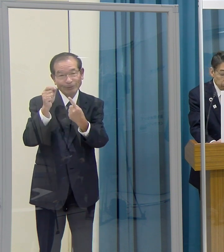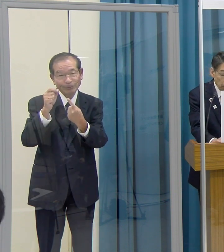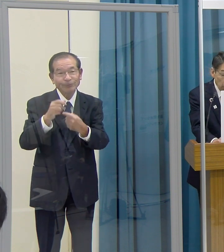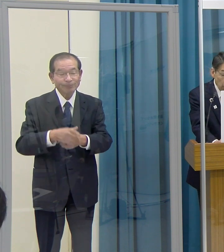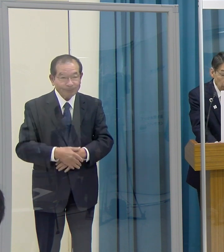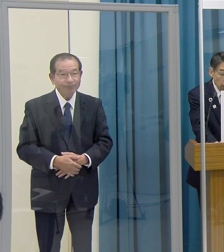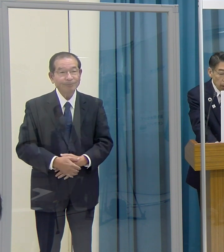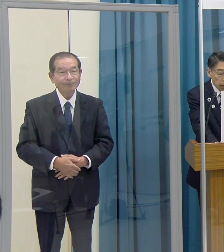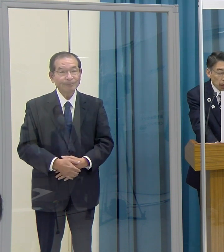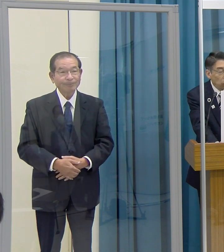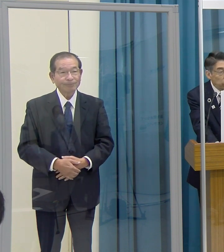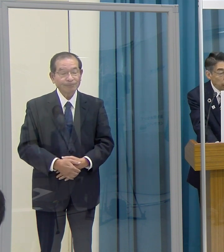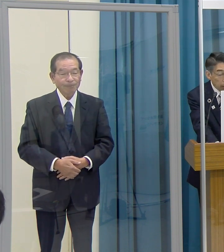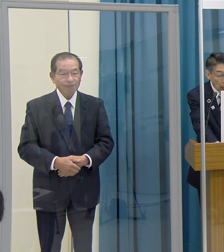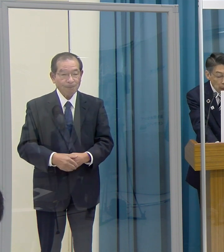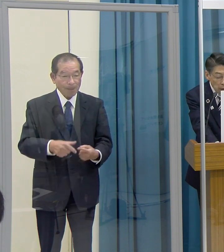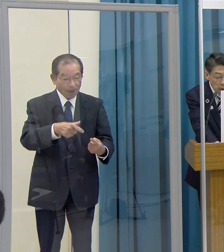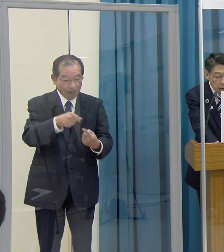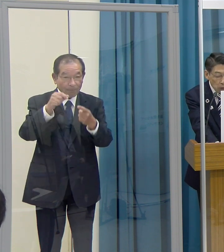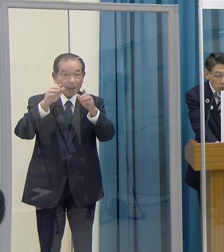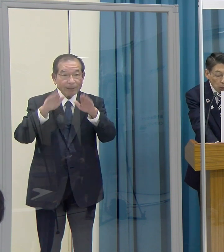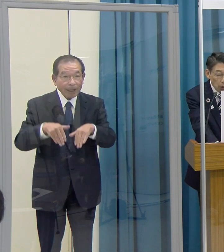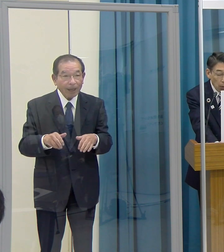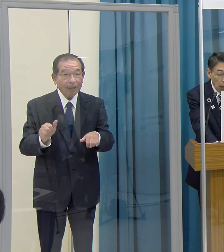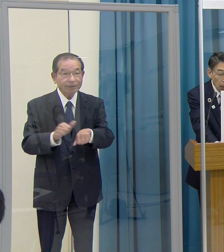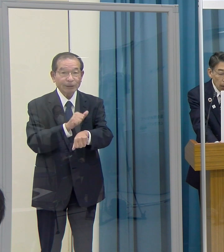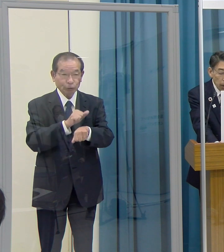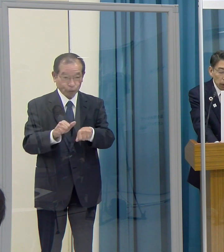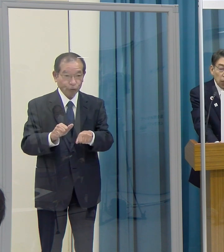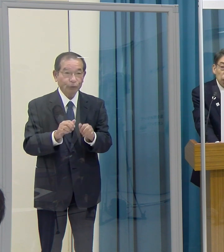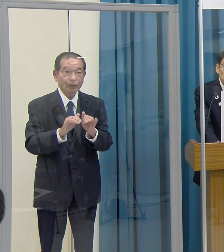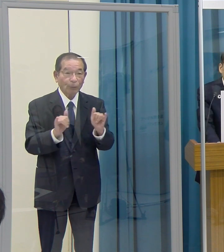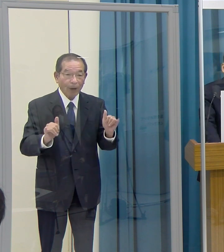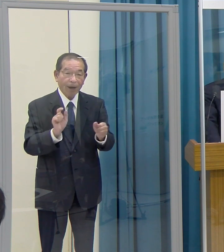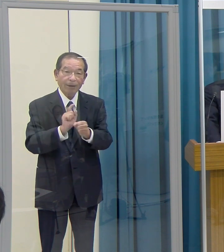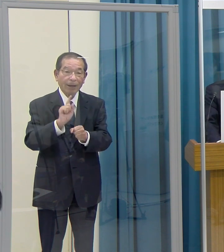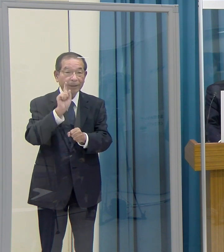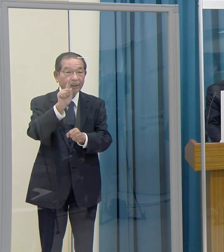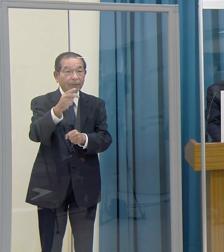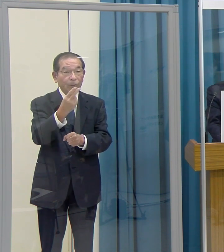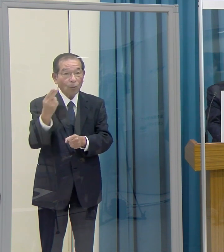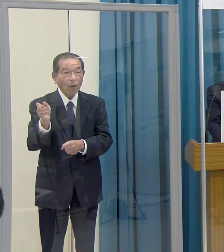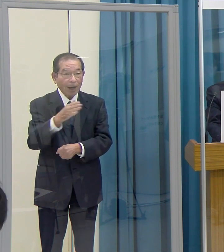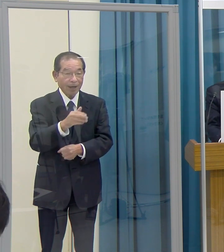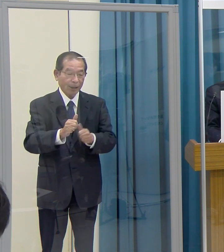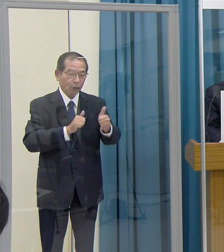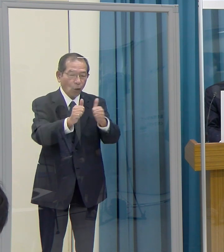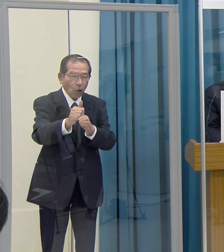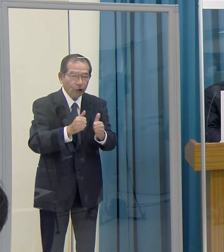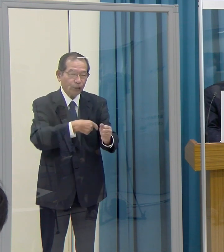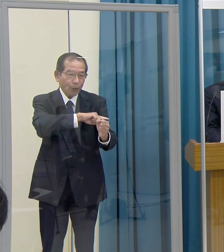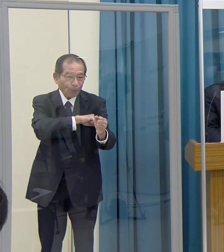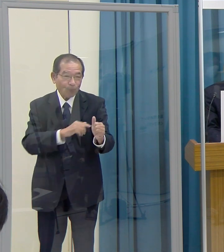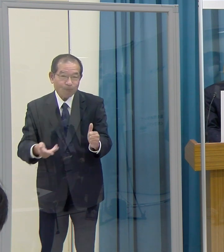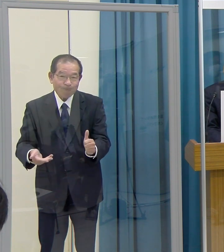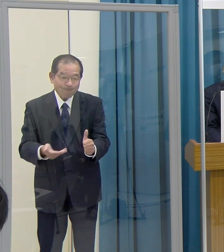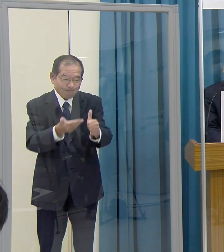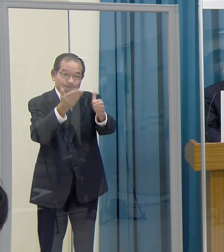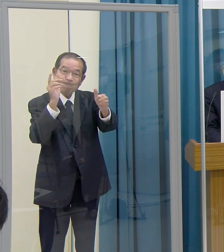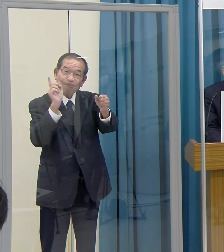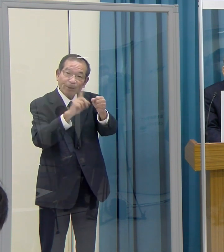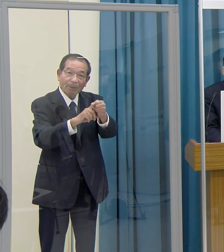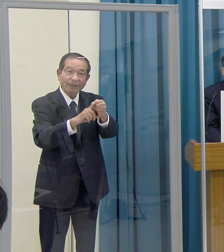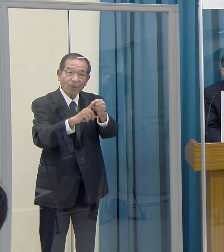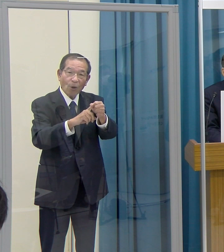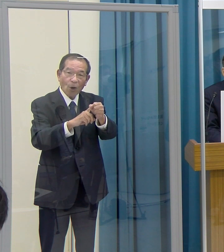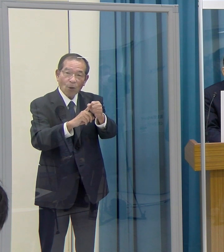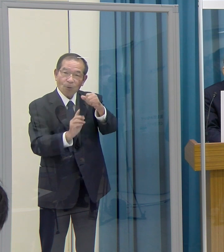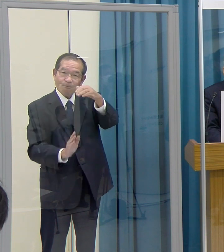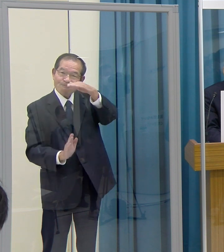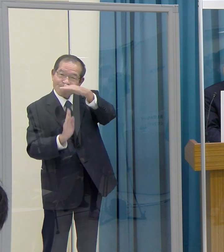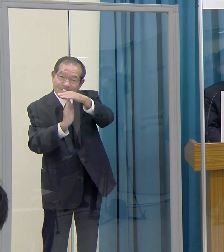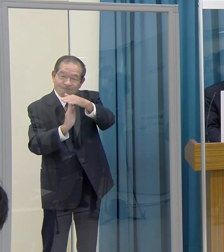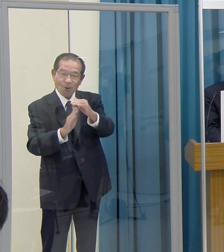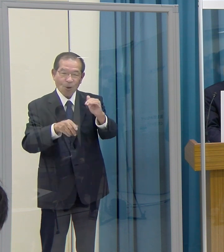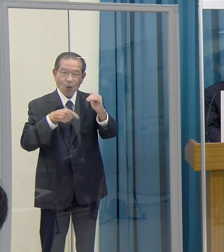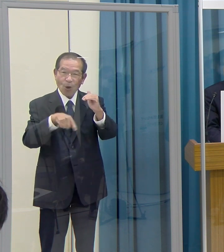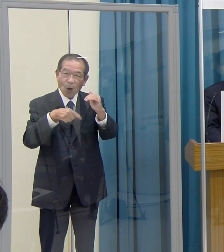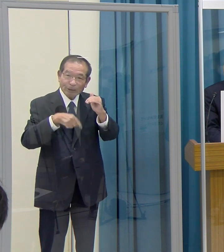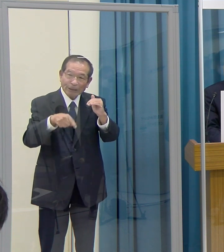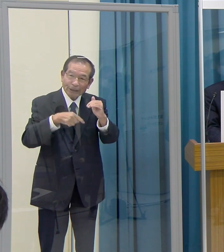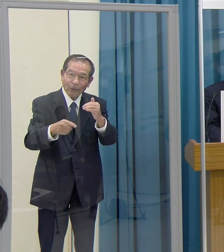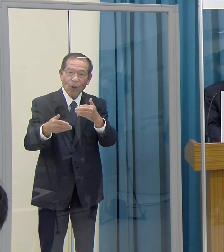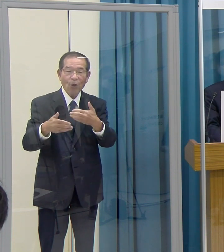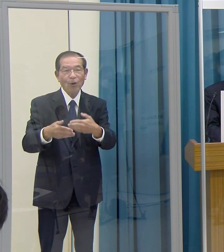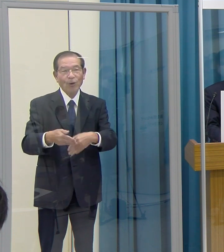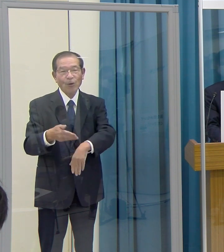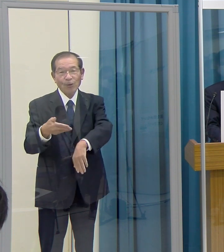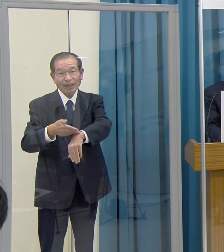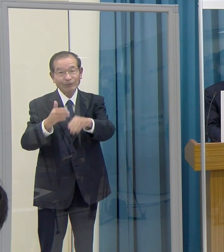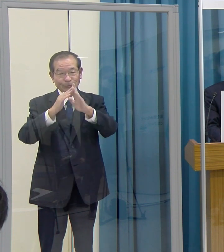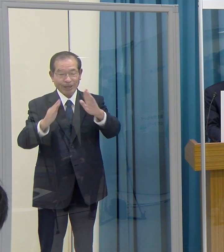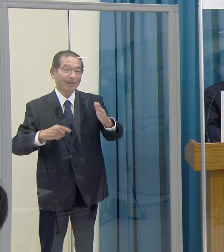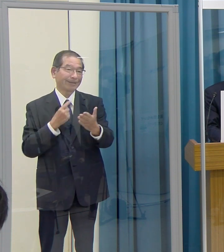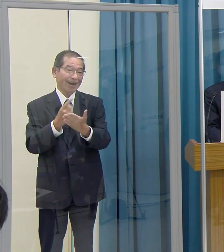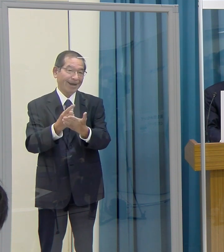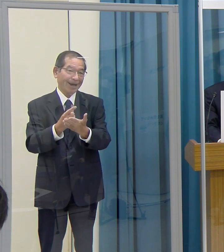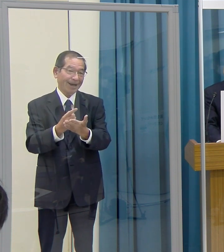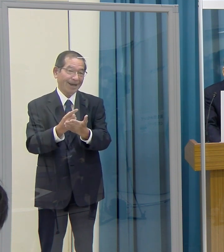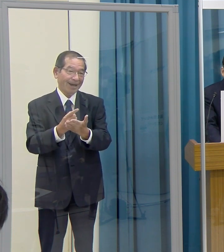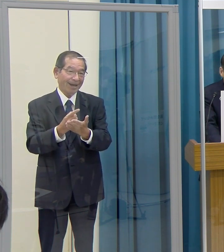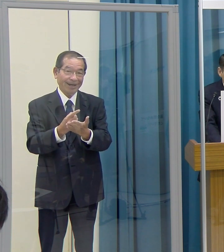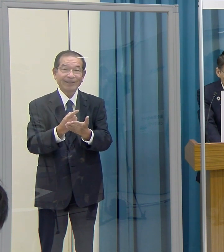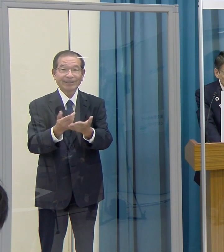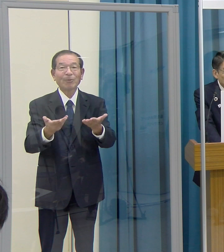選考された選手の方は、来年度からその競技力を向上させるため、トップコーチ等の指導による練習会に参加していただきます。